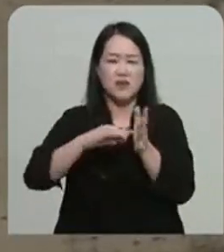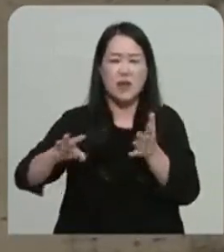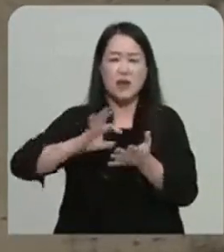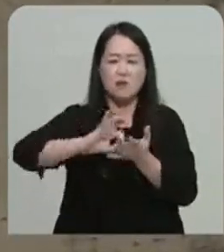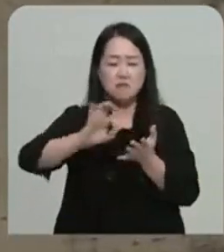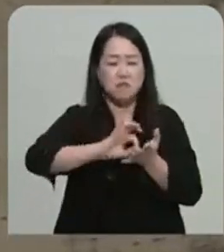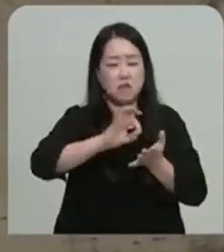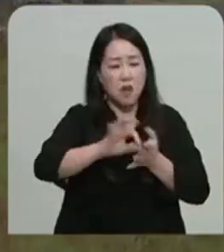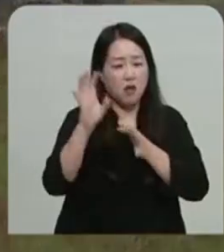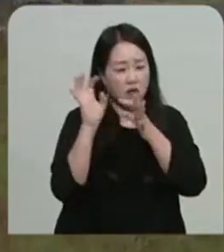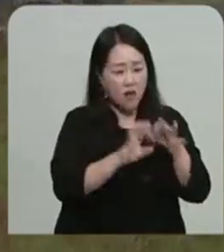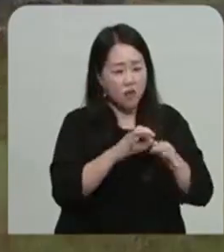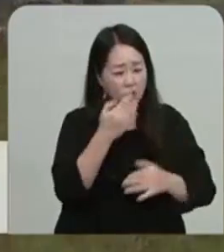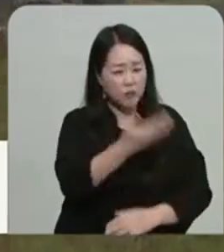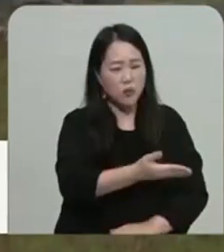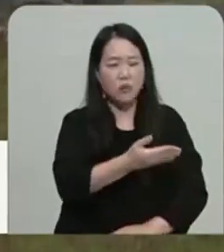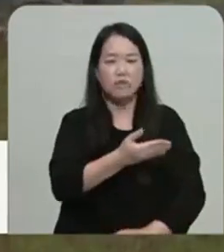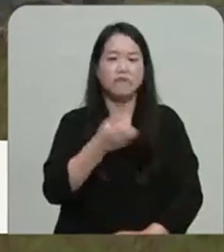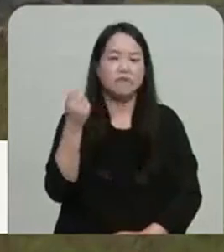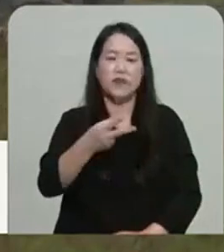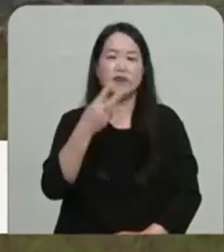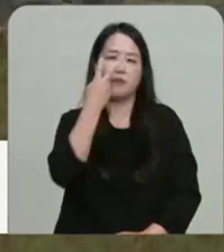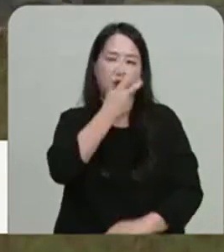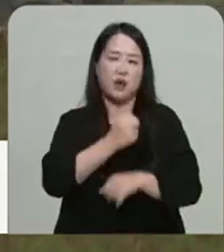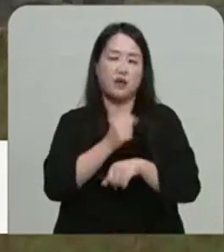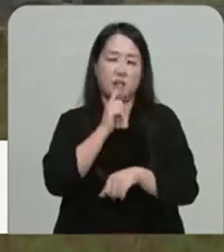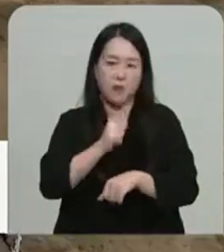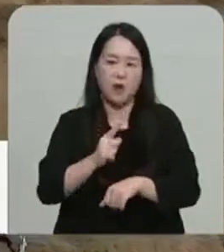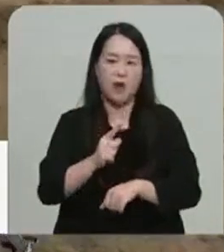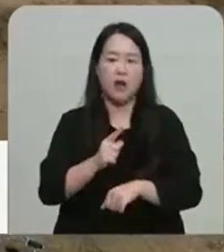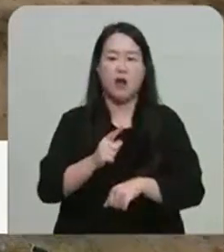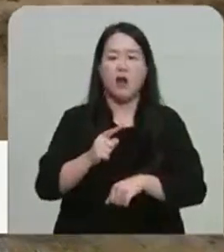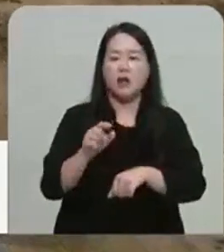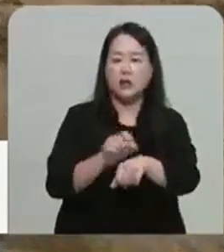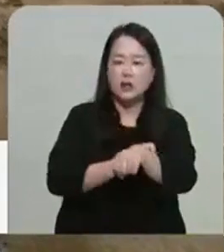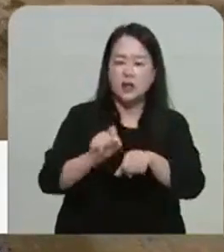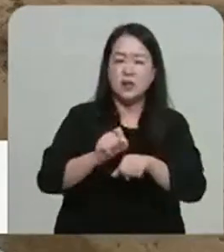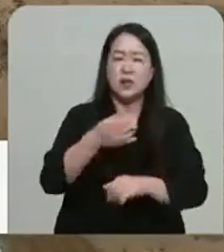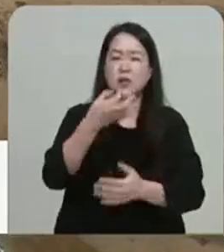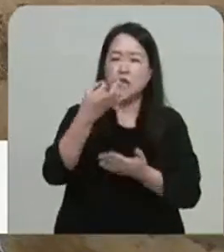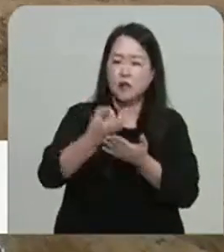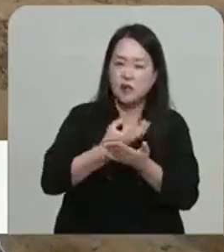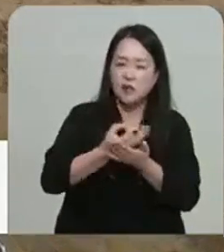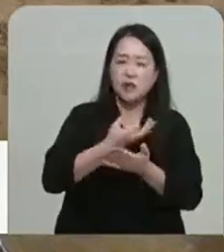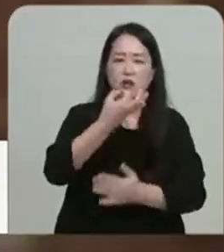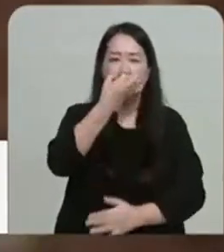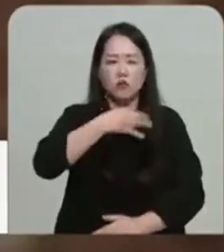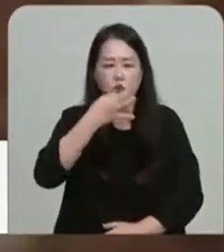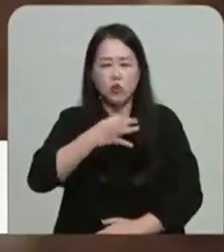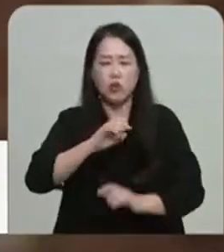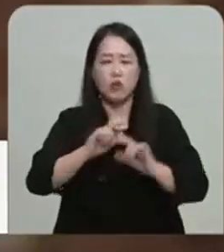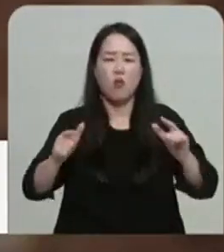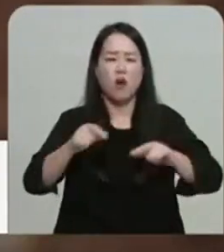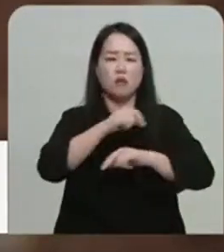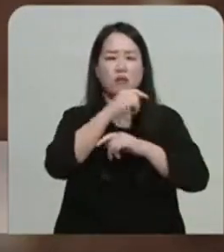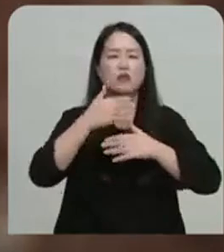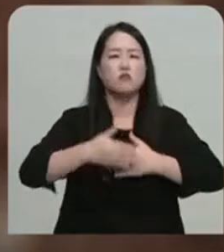겁니다. 특히 예비타당성 조사 등 모든 법 적인 절차를 마친 터라 위법성 논란 이 불거졌습니다.